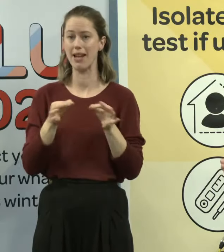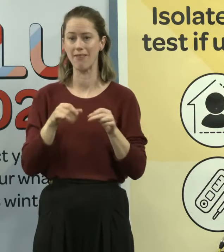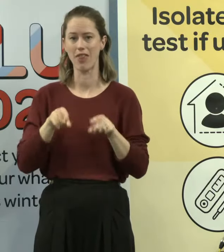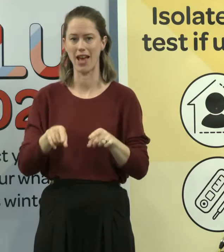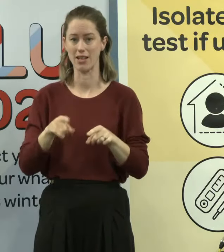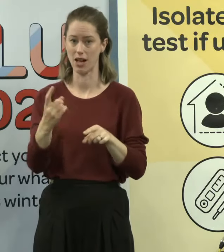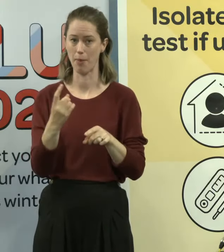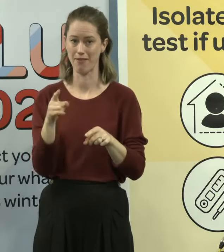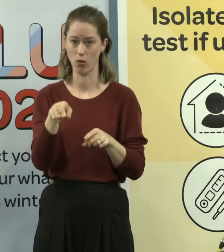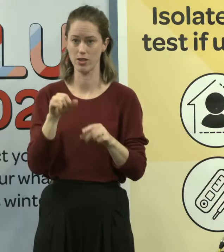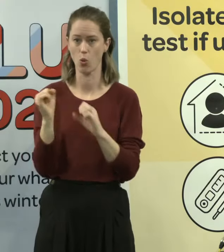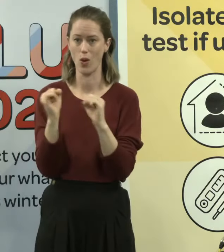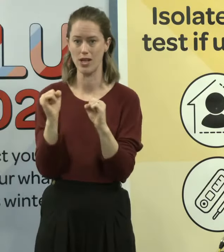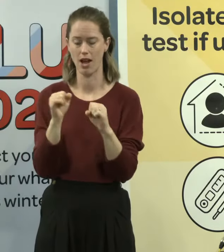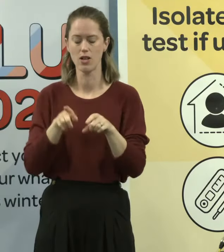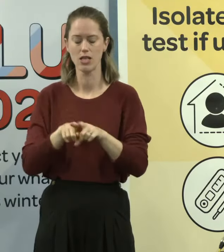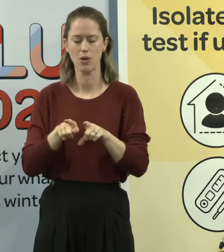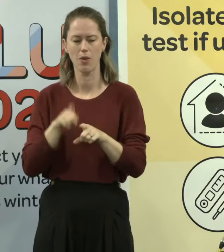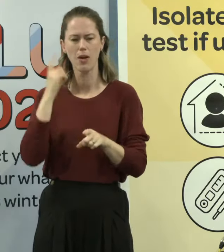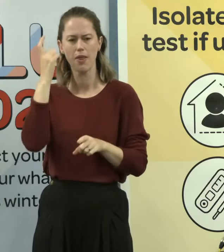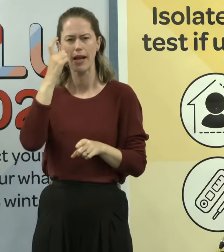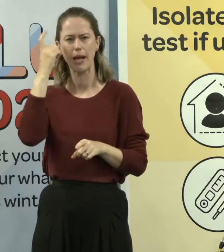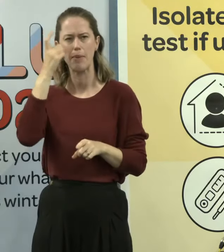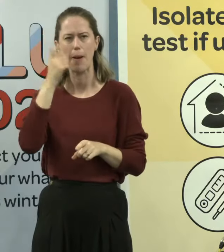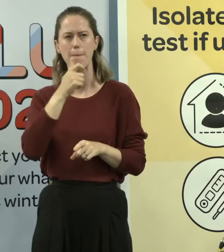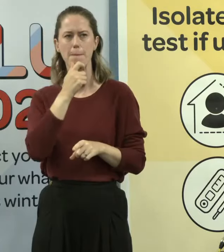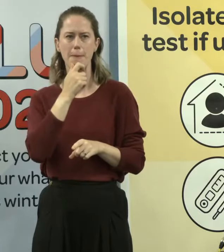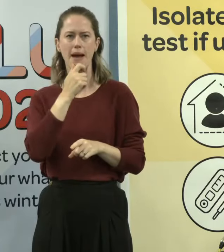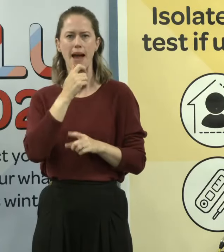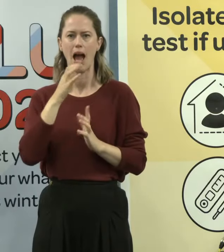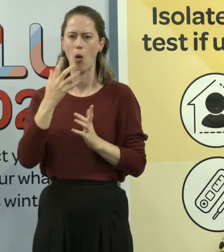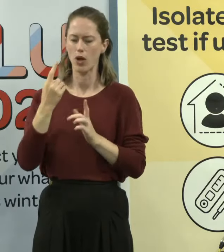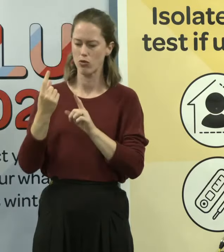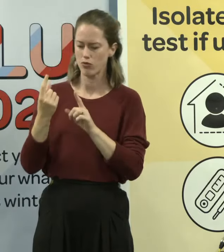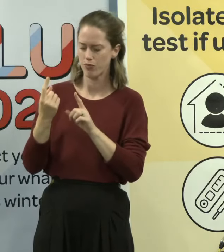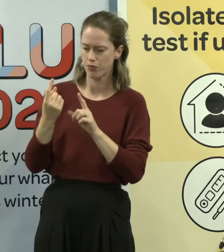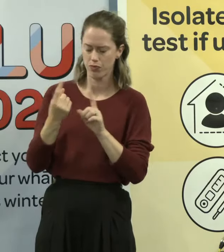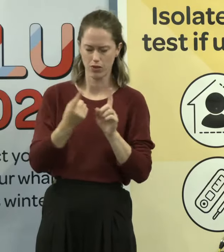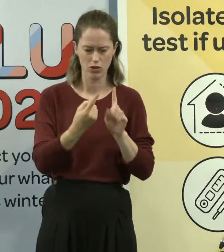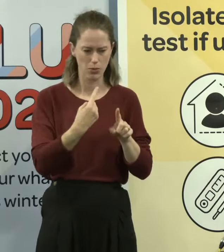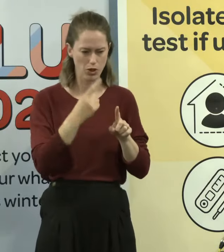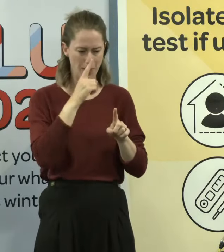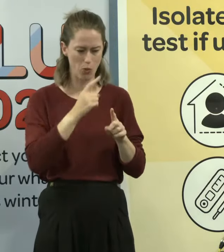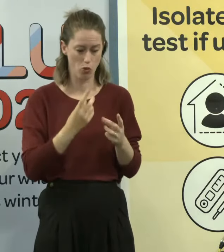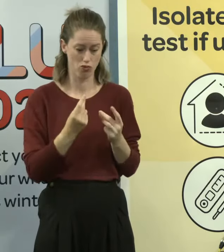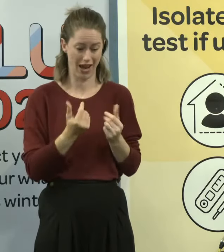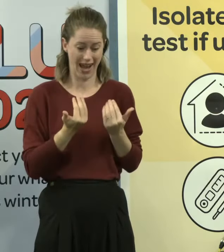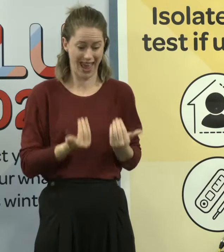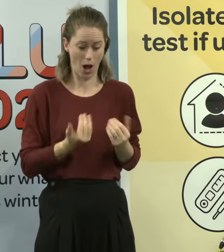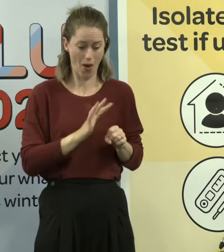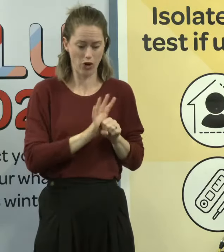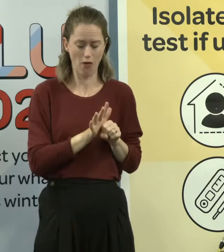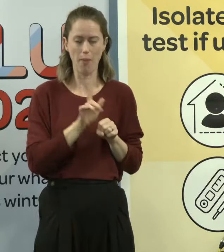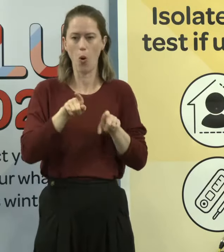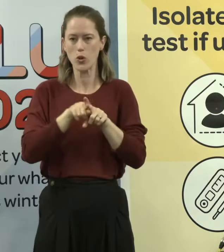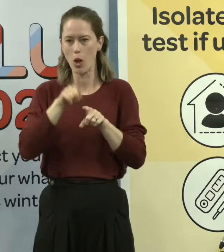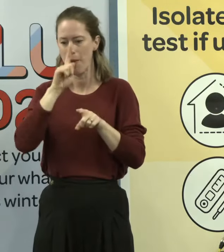kua pa ki enei tohu haere tonu mo etahi wa, koira te waahanga o